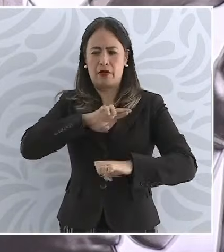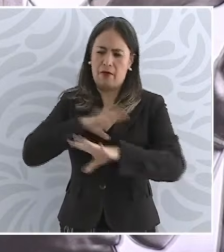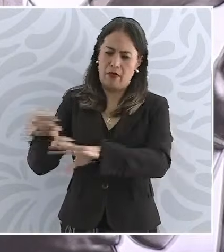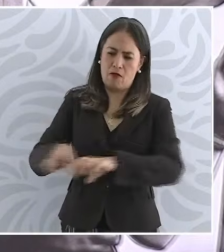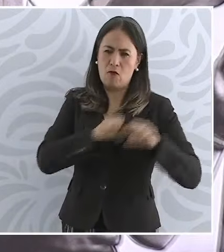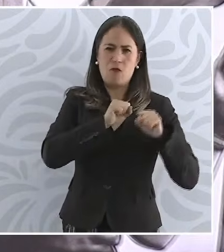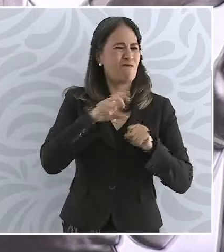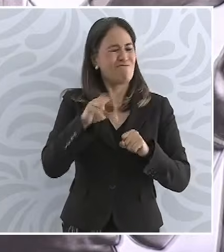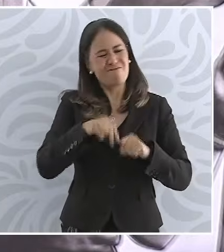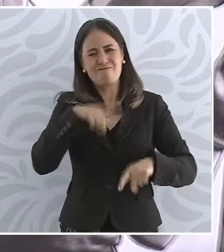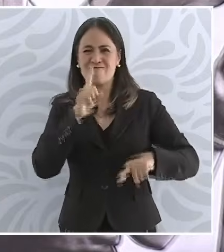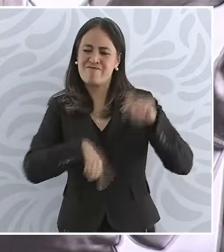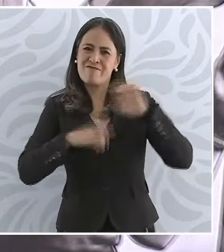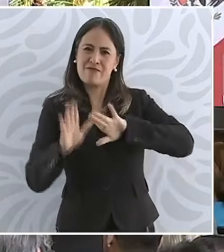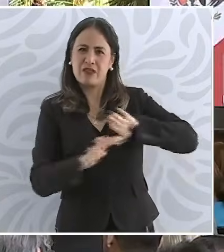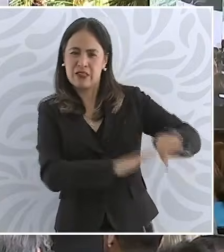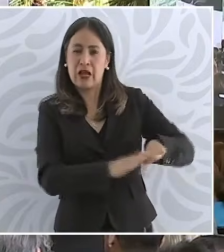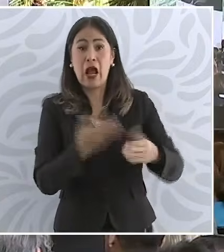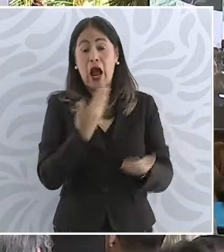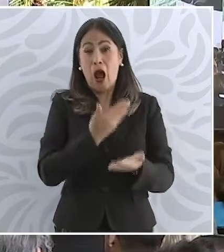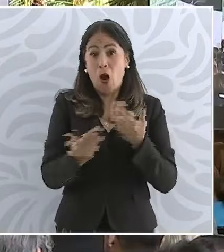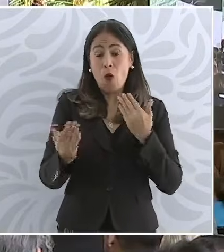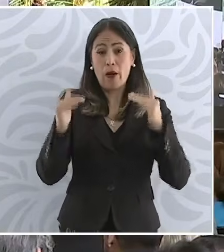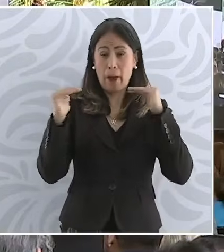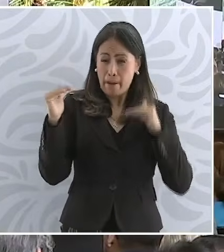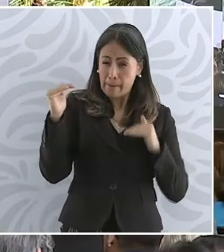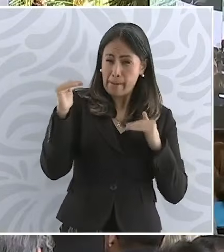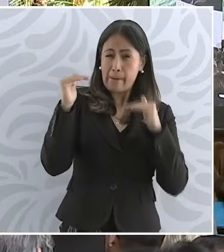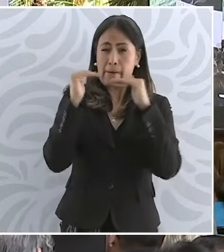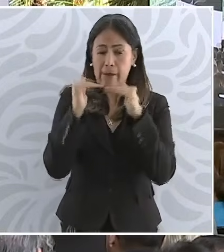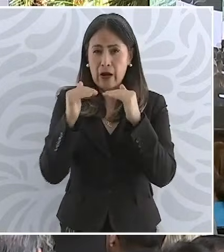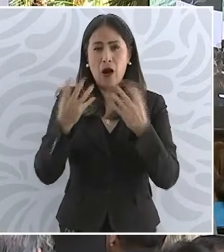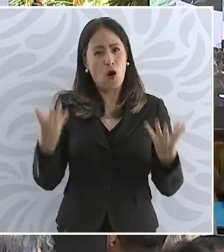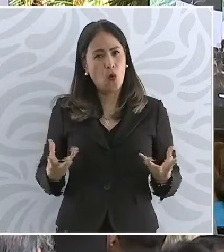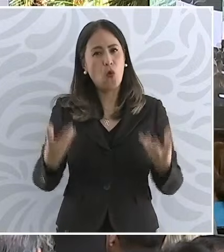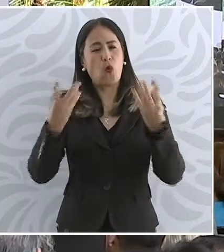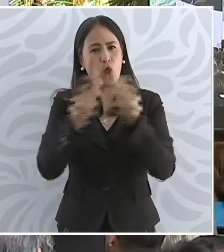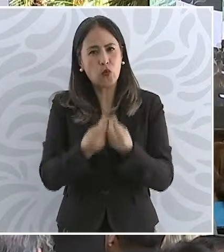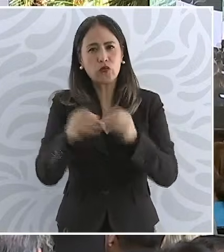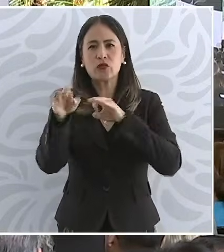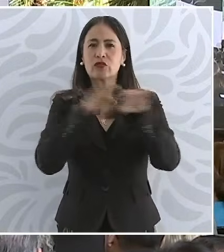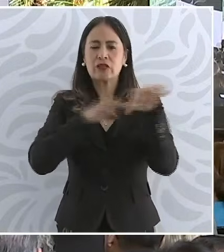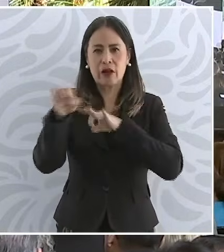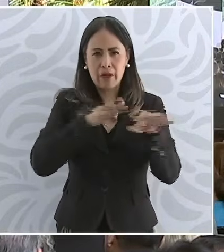trabajamos para cerrar brechas mejorar la colaboración la comunicación y el trabajo